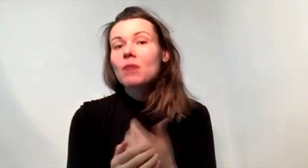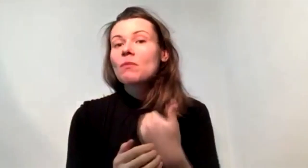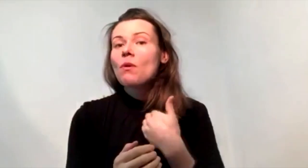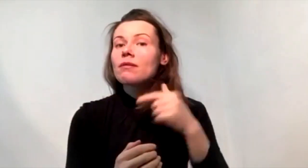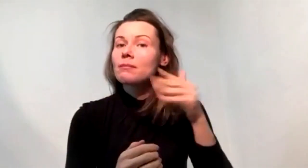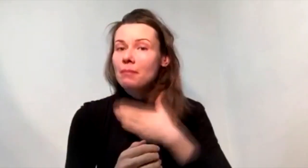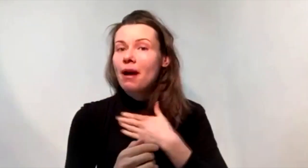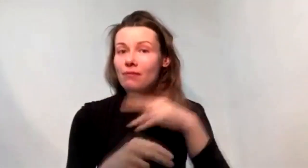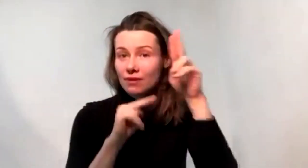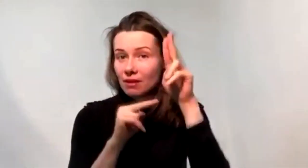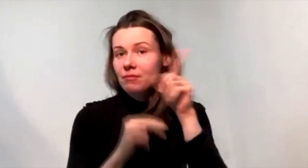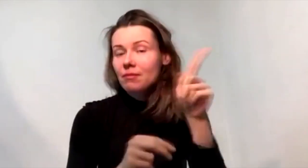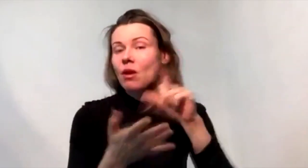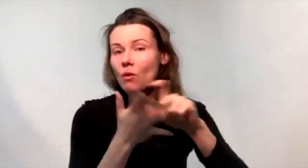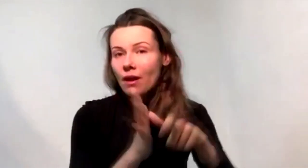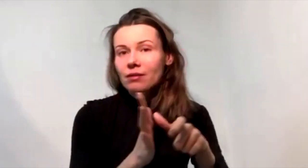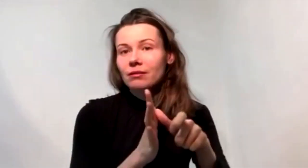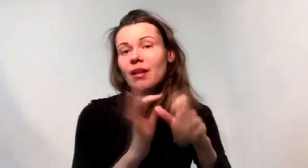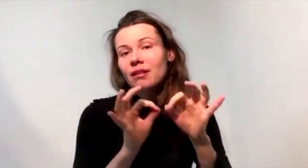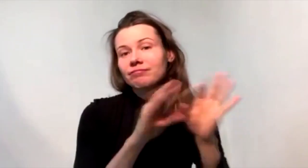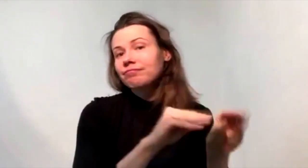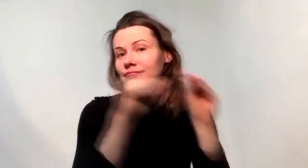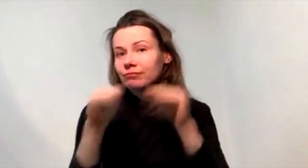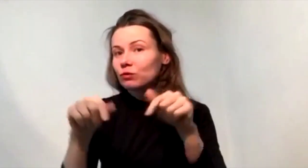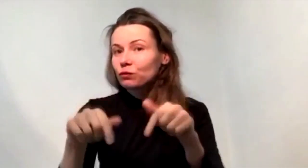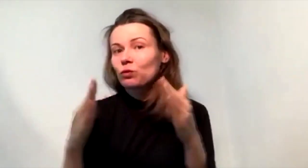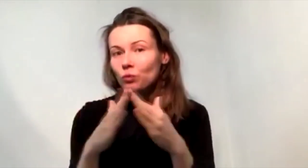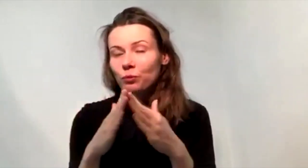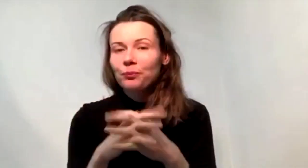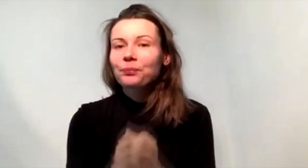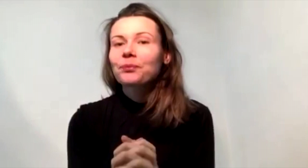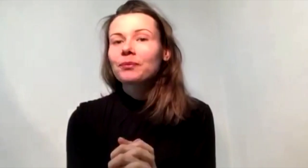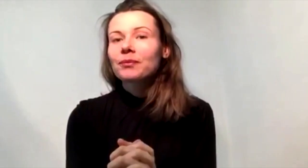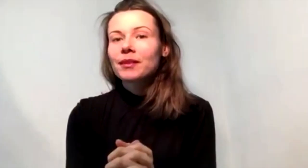Wynajmuję lokal, ale teraz przeniosłam się z pracą do domu.